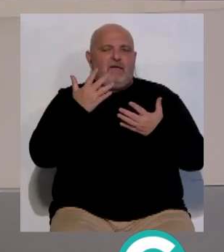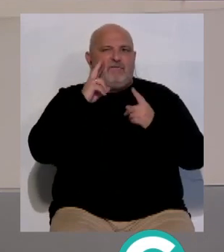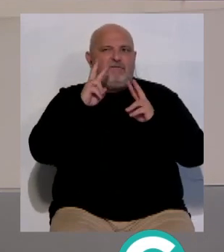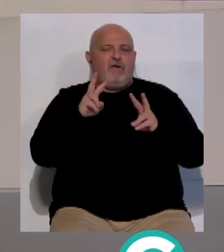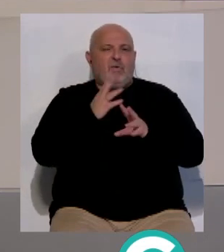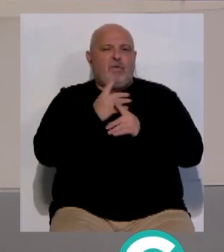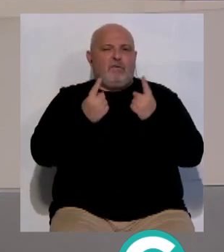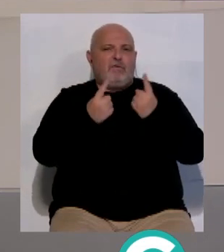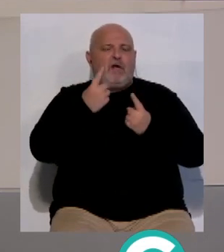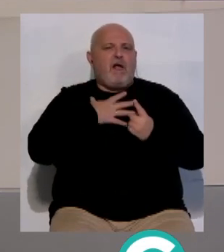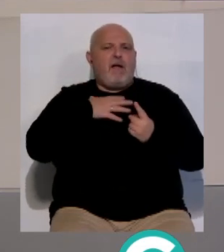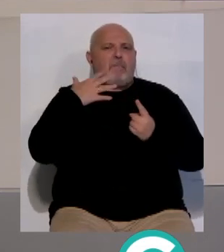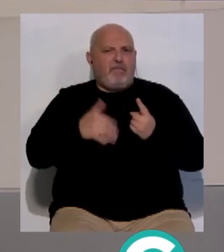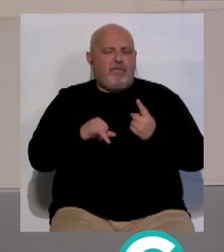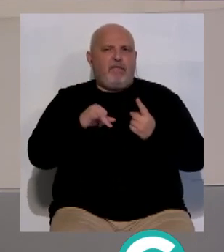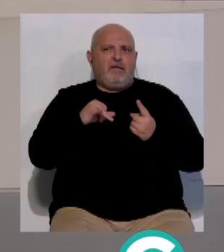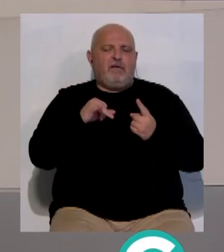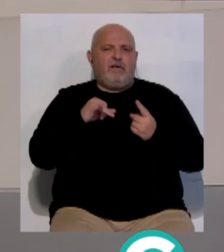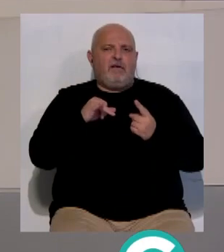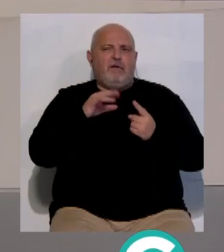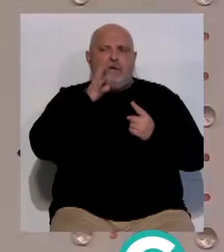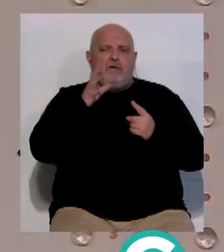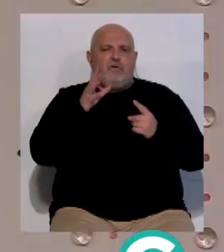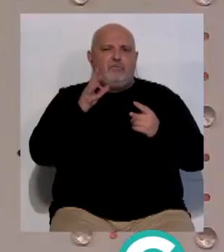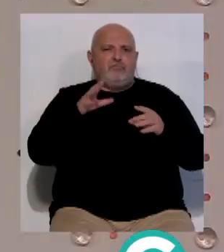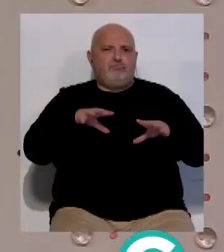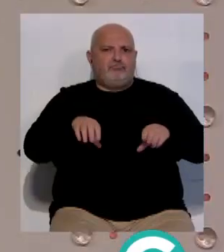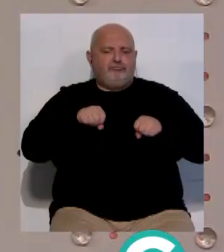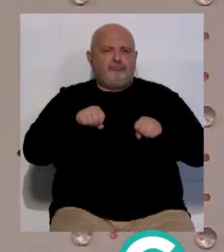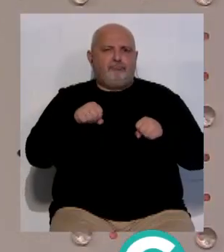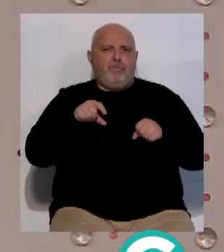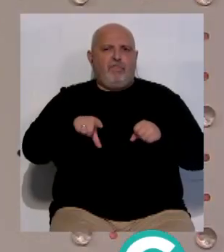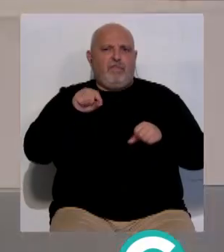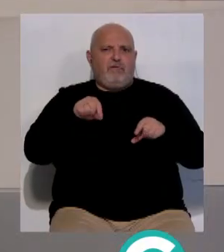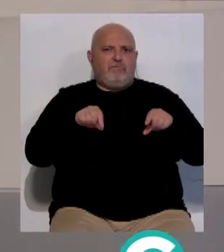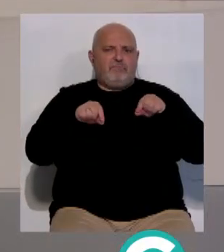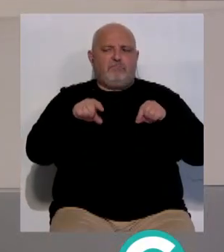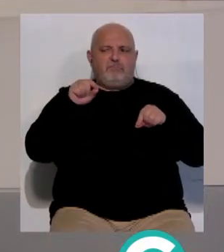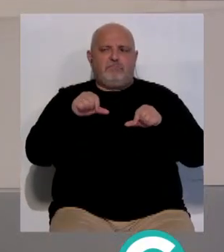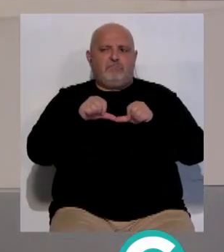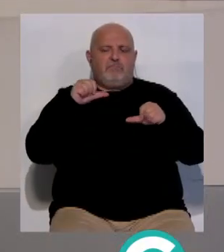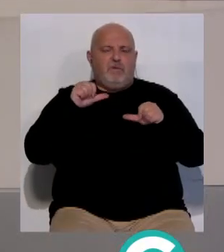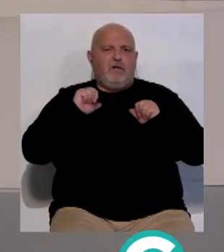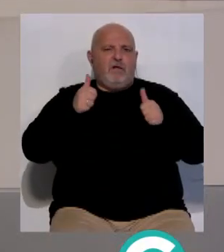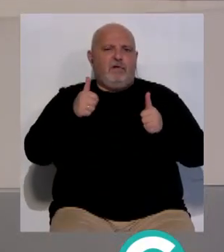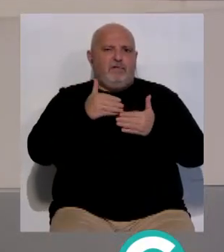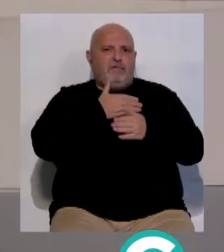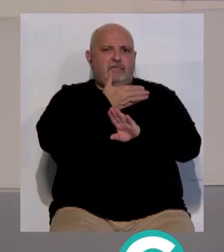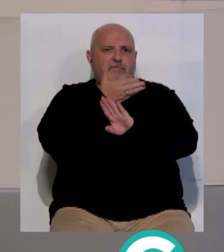jugadores eran capaces de tener pausa pozo decidir como no lo hacían desde comienzos de de temporada